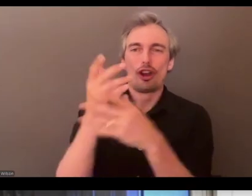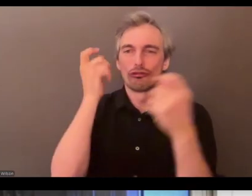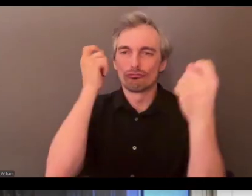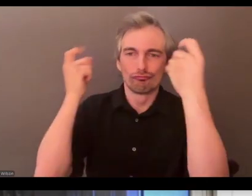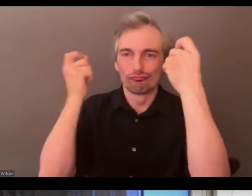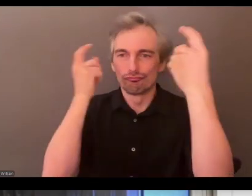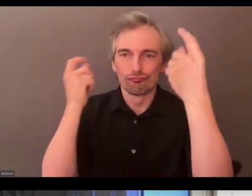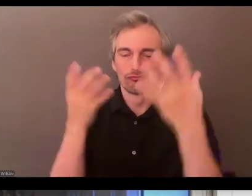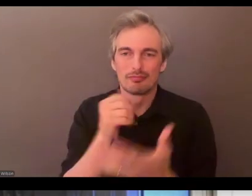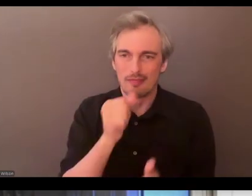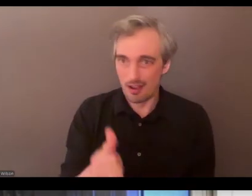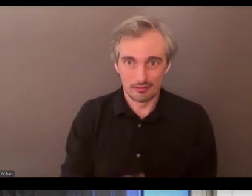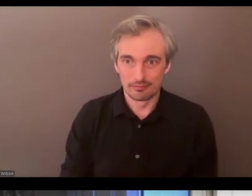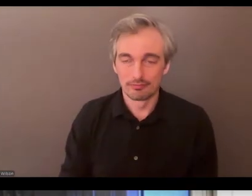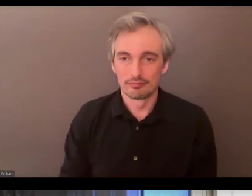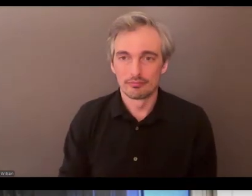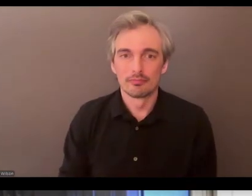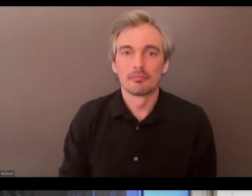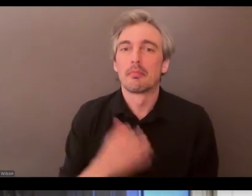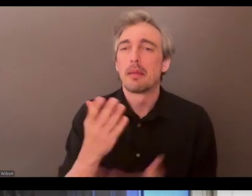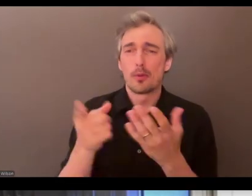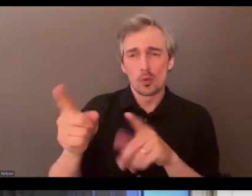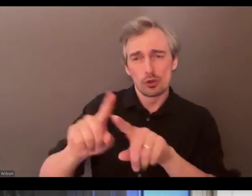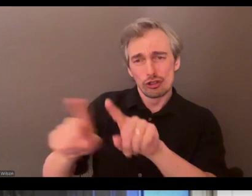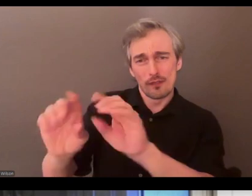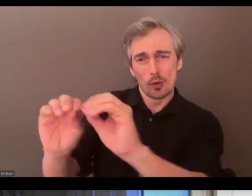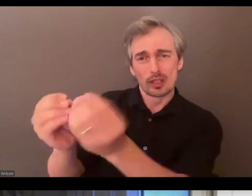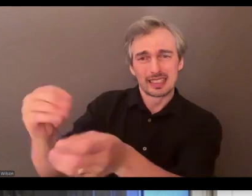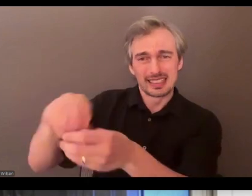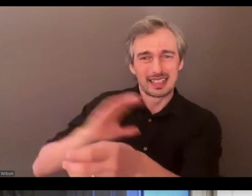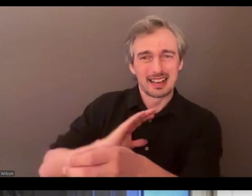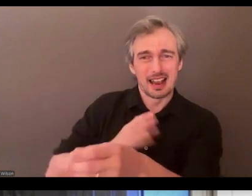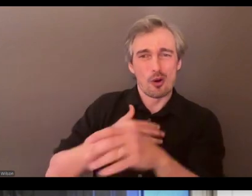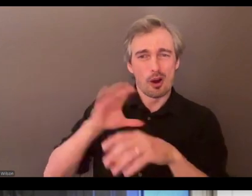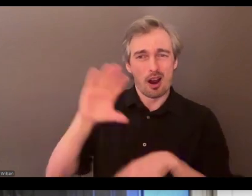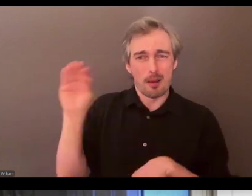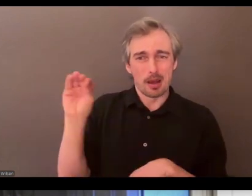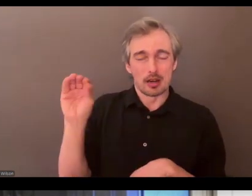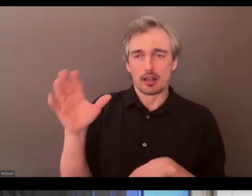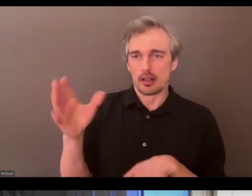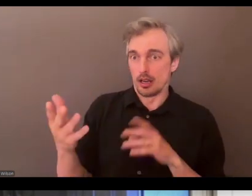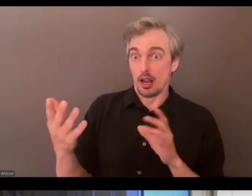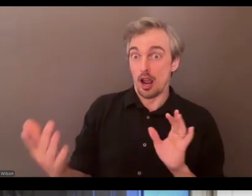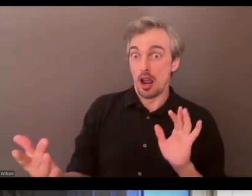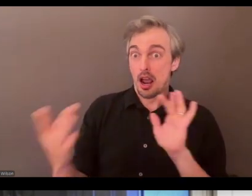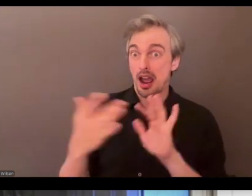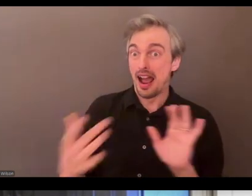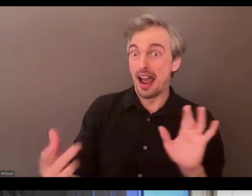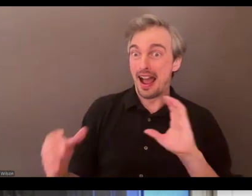例えば、 Navy Federalと ArcTouchが何かを共同で進 めようとしているときに、突然 Navy Federalが軍事用語を使い